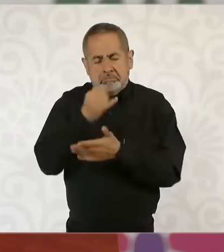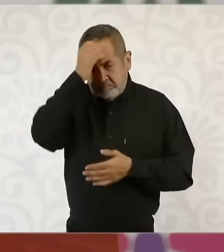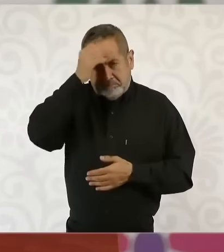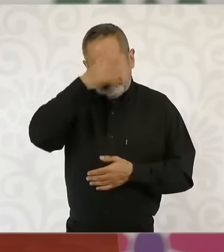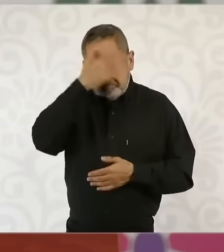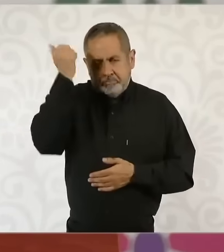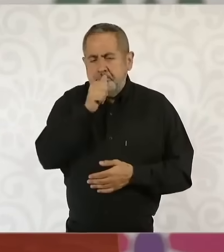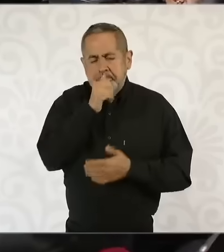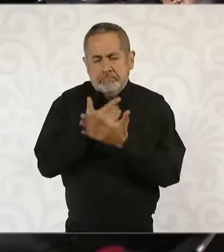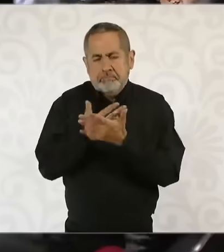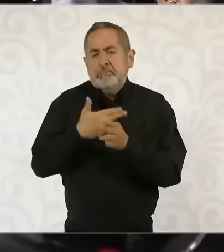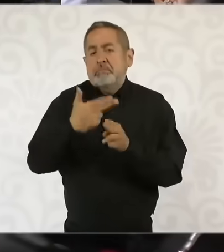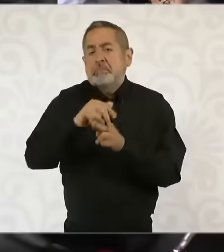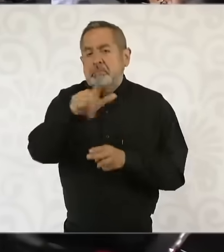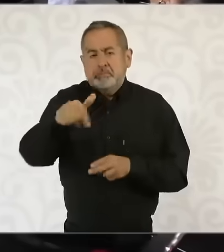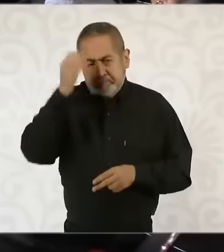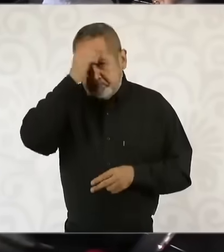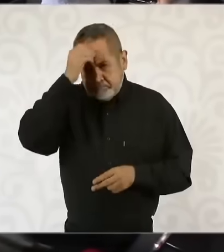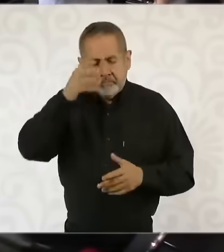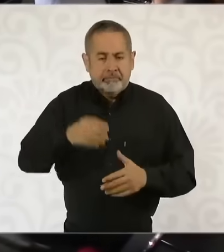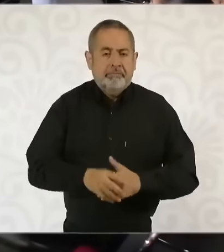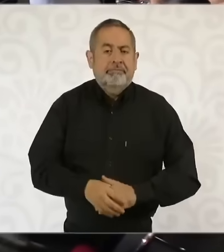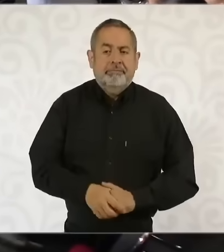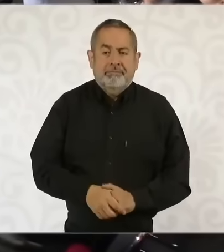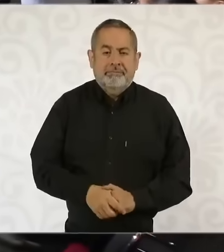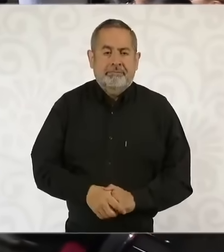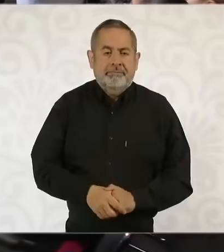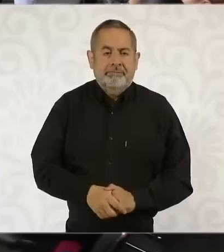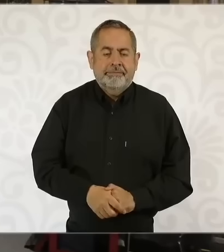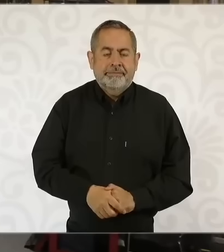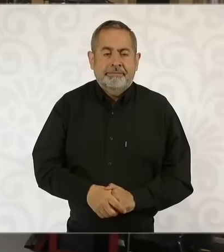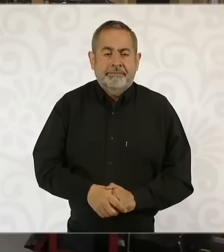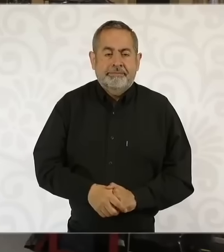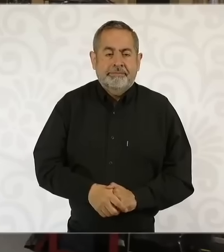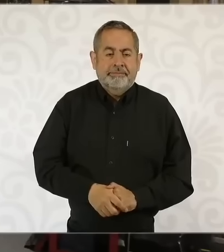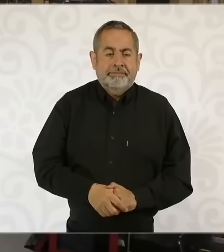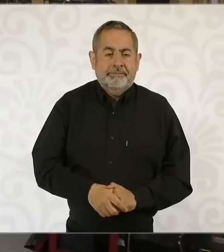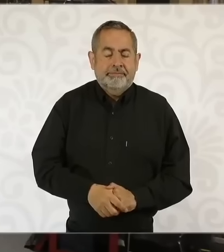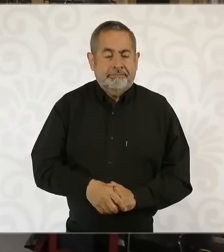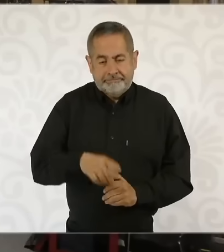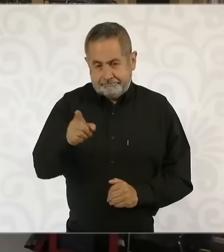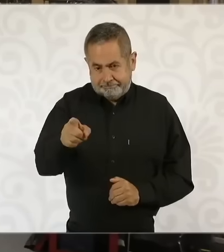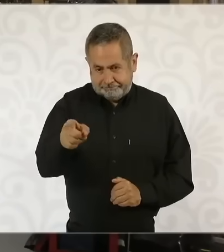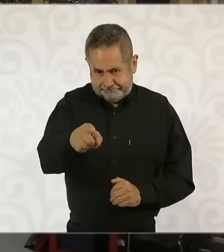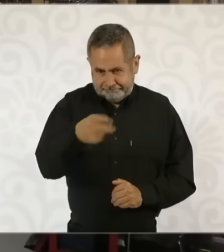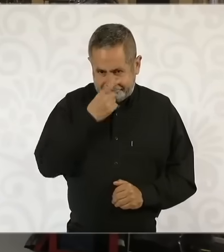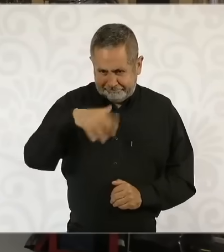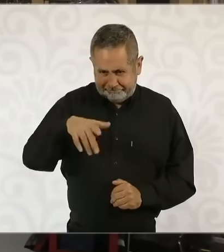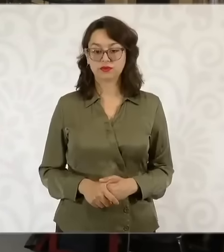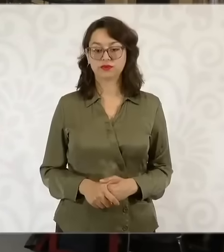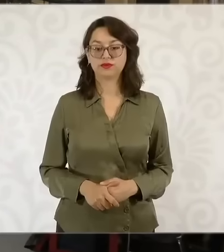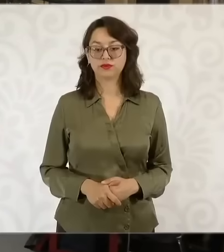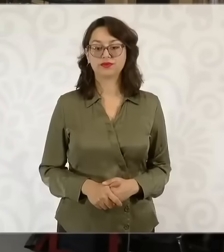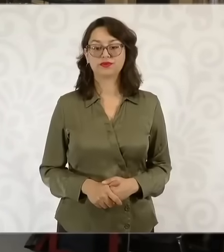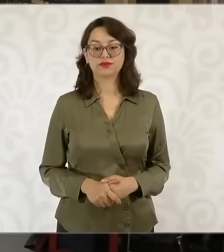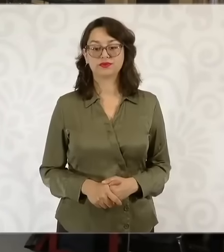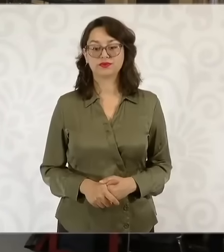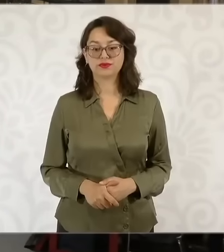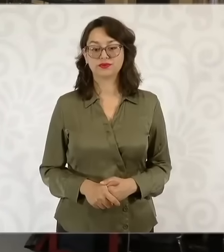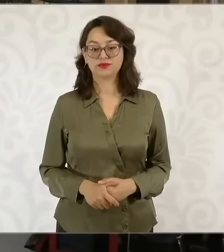Muchas gracias. Bueno, vamos. Eh, a ver, a ver, aquí yo dije aquí, ¿verdad? Gracias,